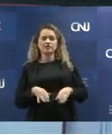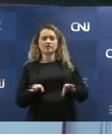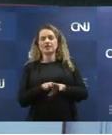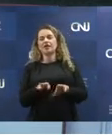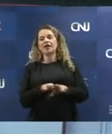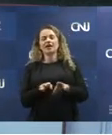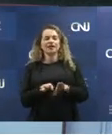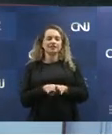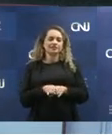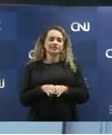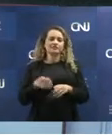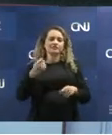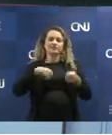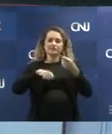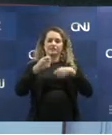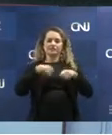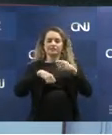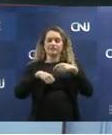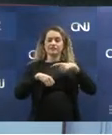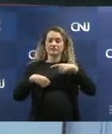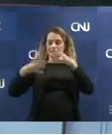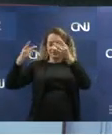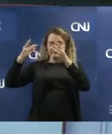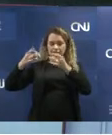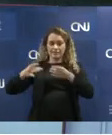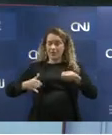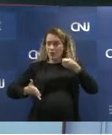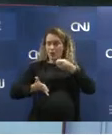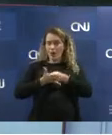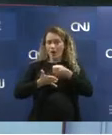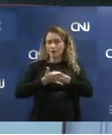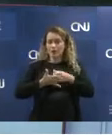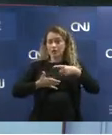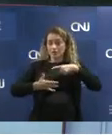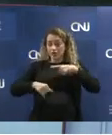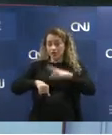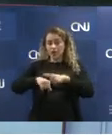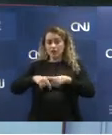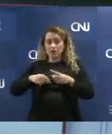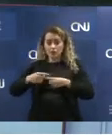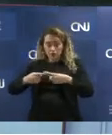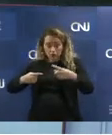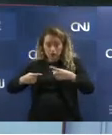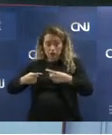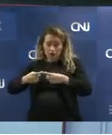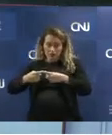disciplinar portanto, não se aplica o prazo de cadenciar. Mas aqui, e há também um outro detalhe